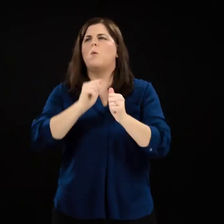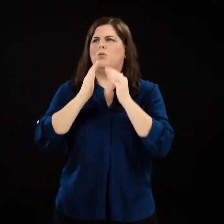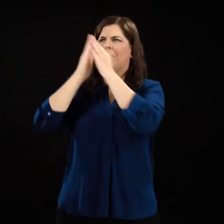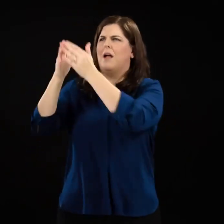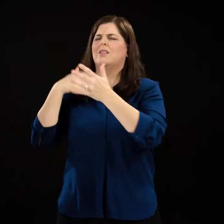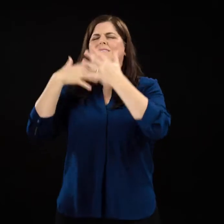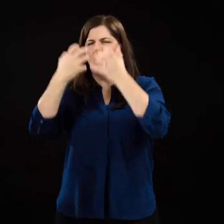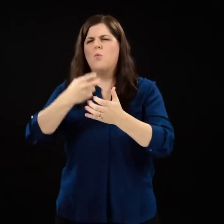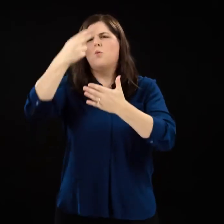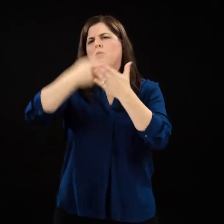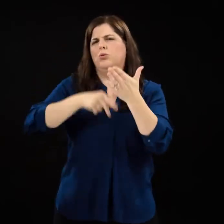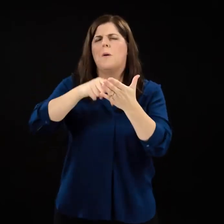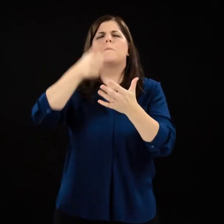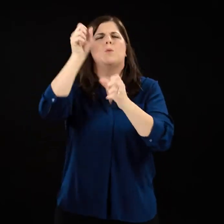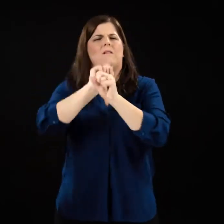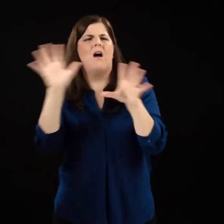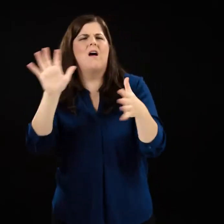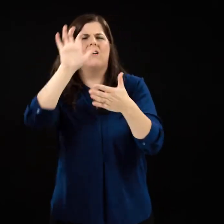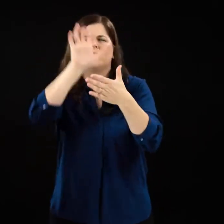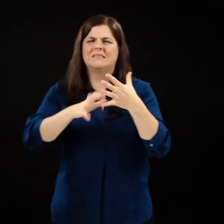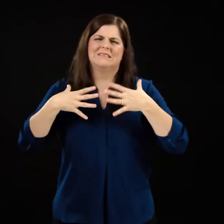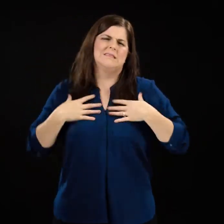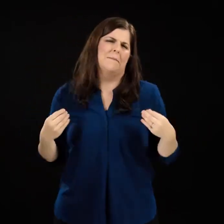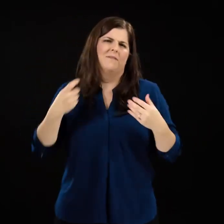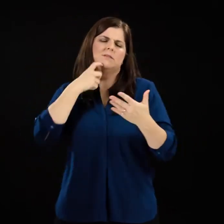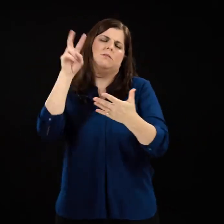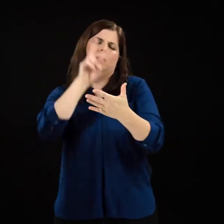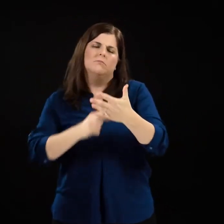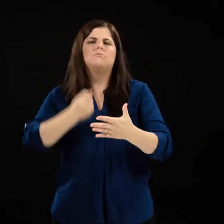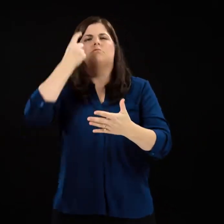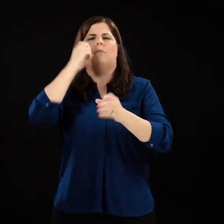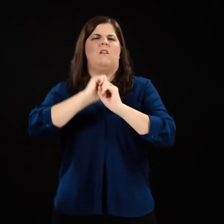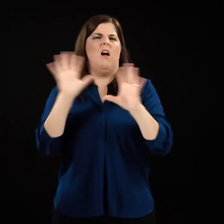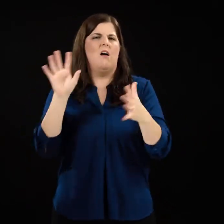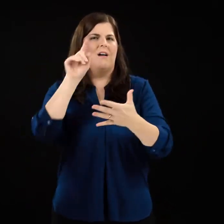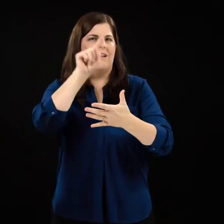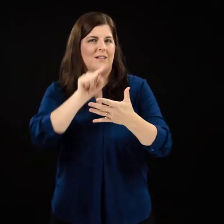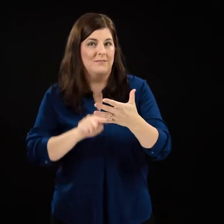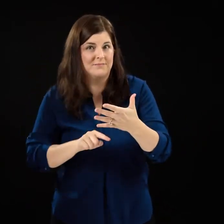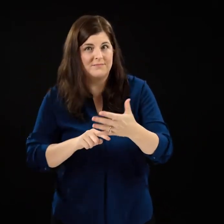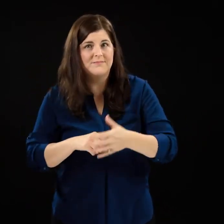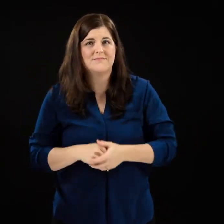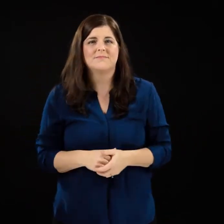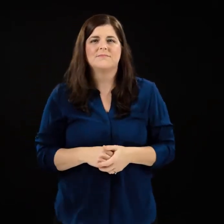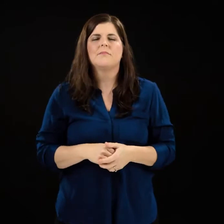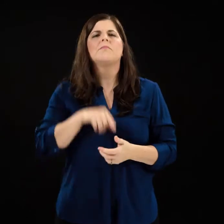politique sur l'utilisation équitable et du résumé des renseignements essentiels.